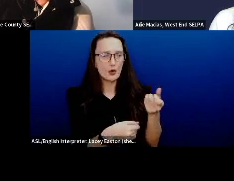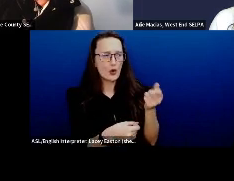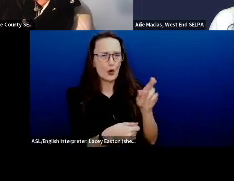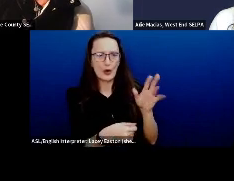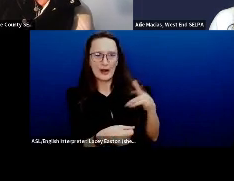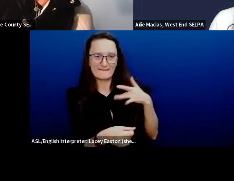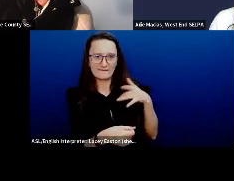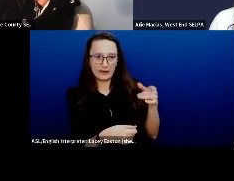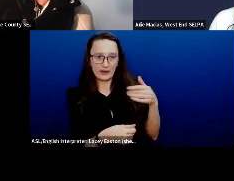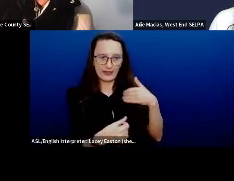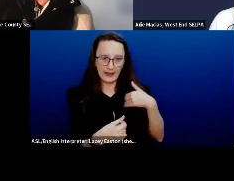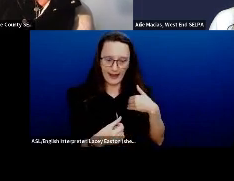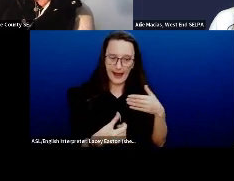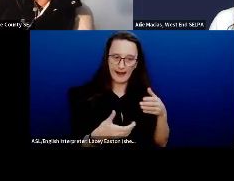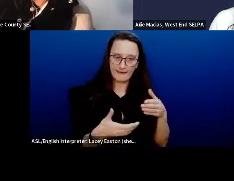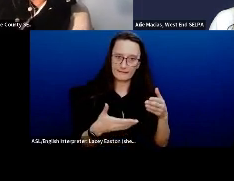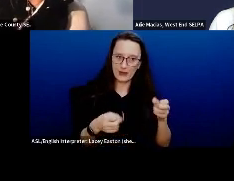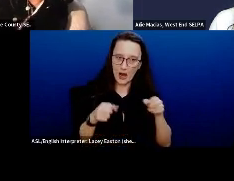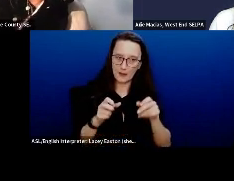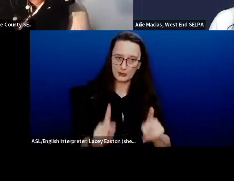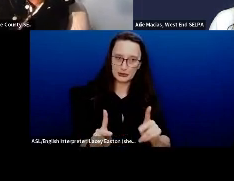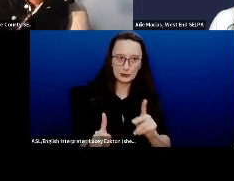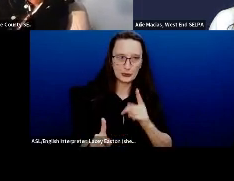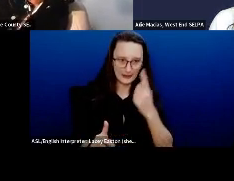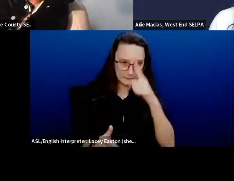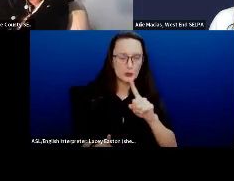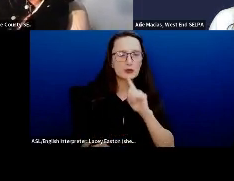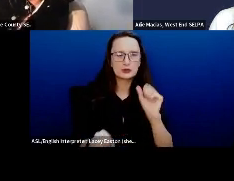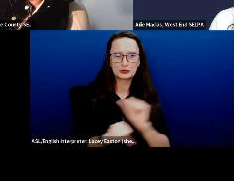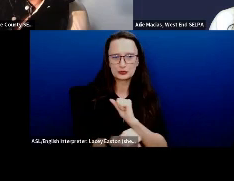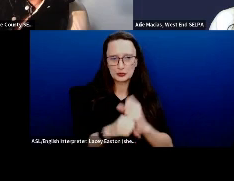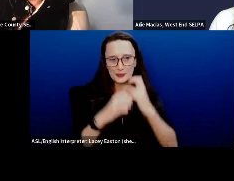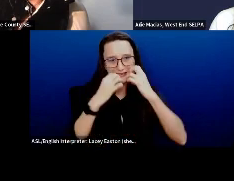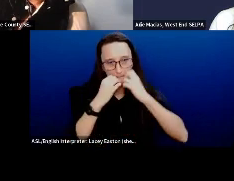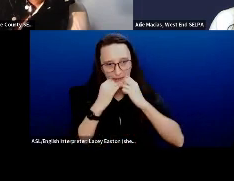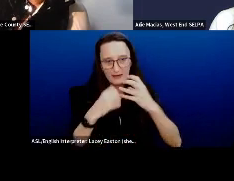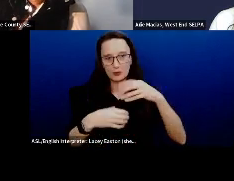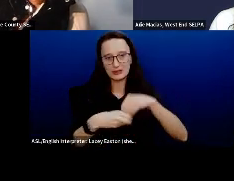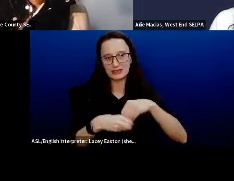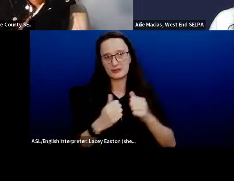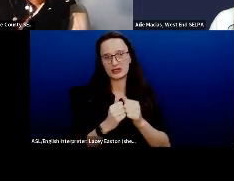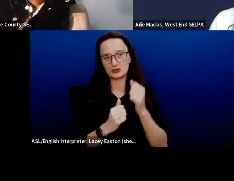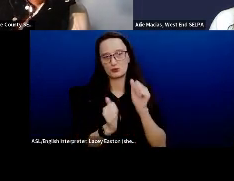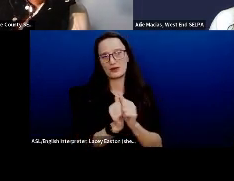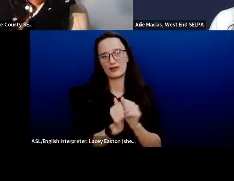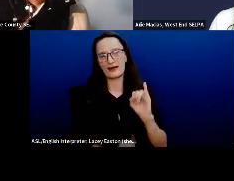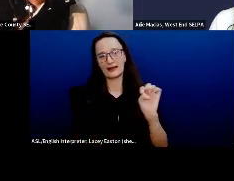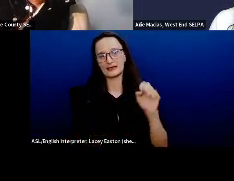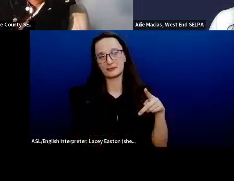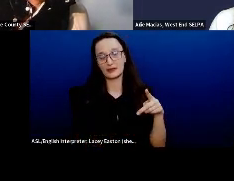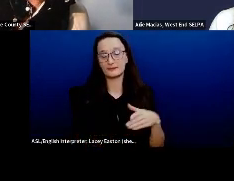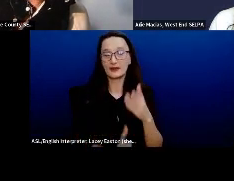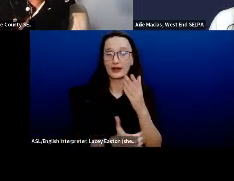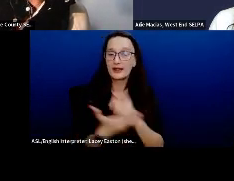y/o participación significativa en el IEP. algunas de las cosas que hemos escuchado de los padres